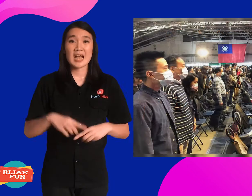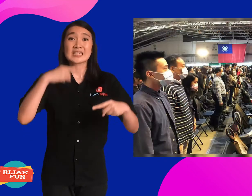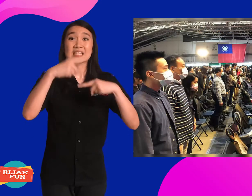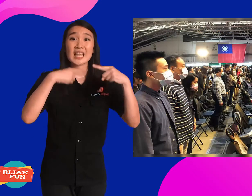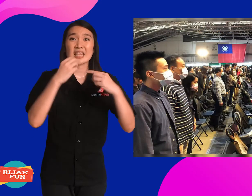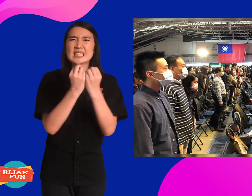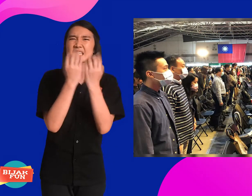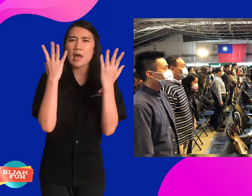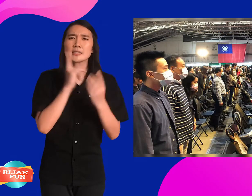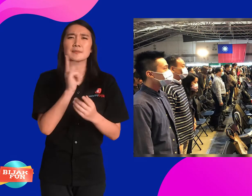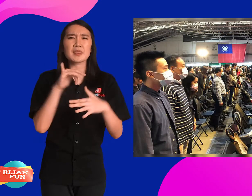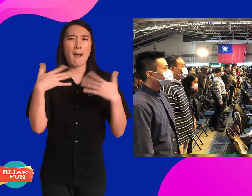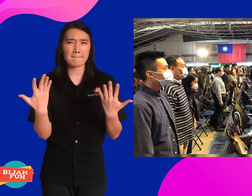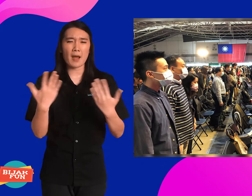Ingin tahu cetita mereka di sana seperti apa?